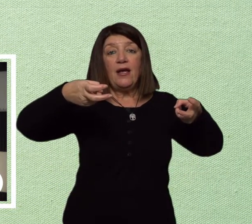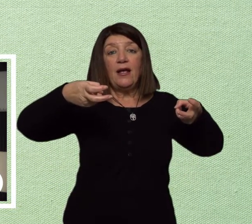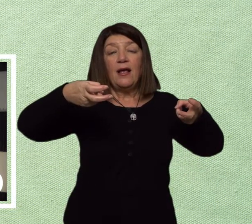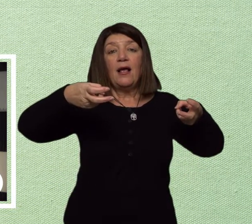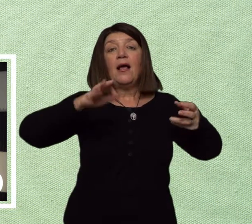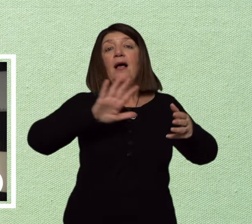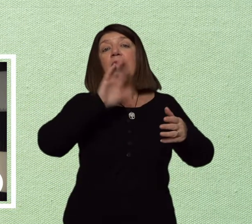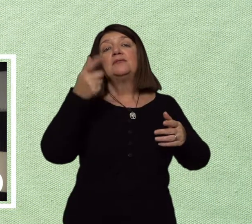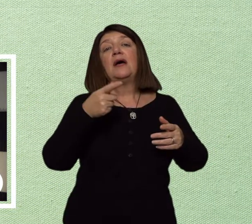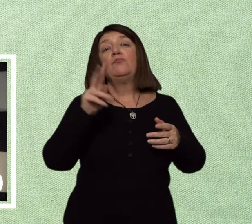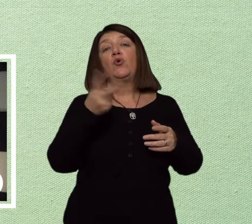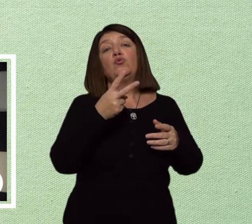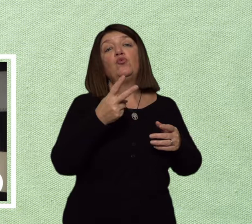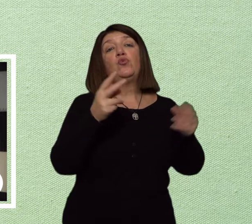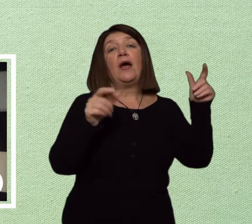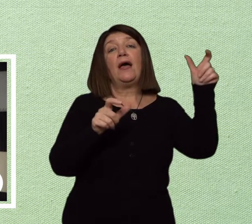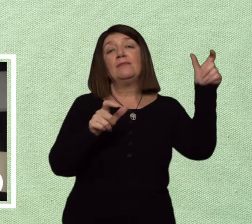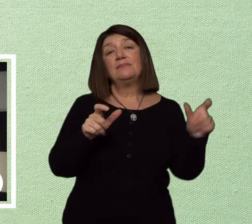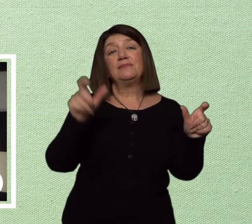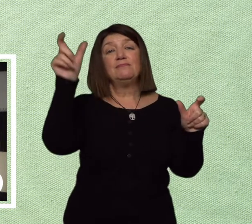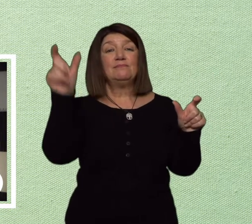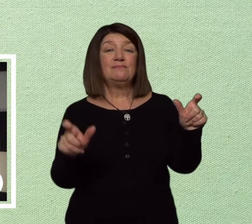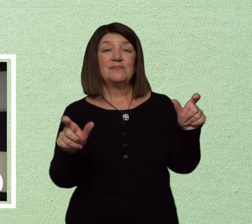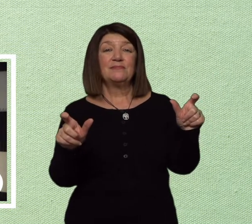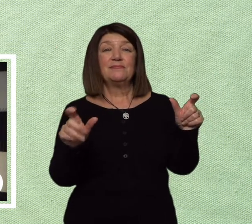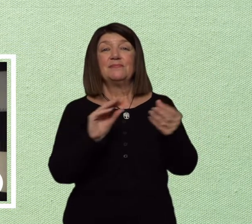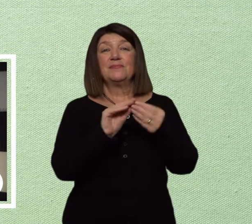da due operatori diversi, però tutto questo in un tempo tranquillo in uno spazio soprattutto